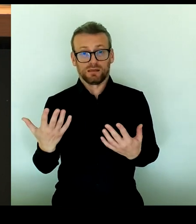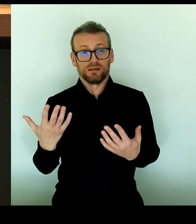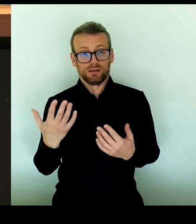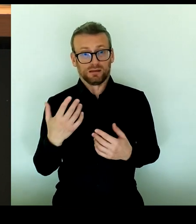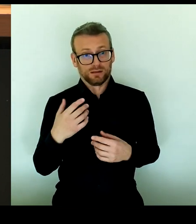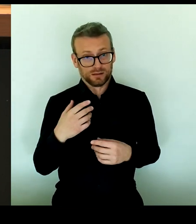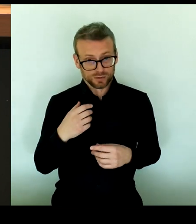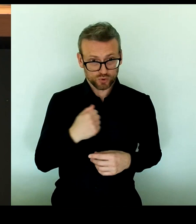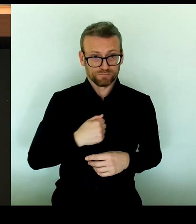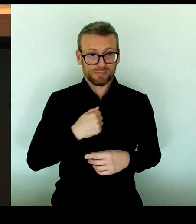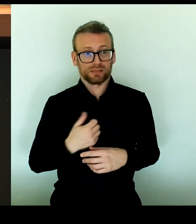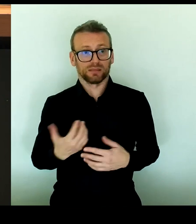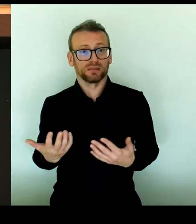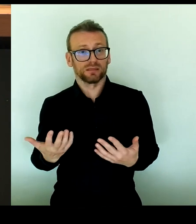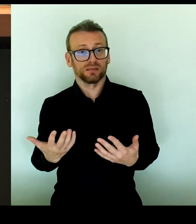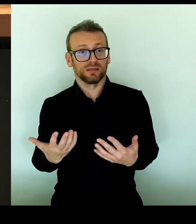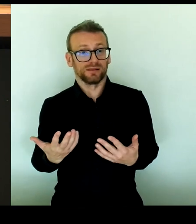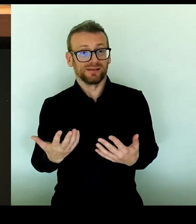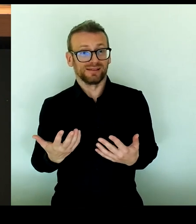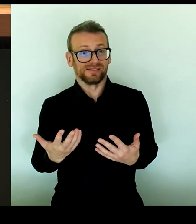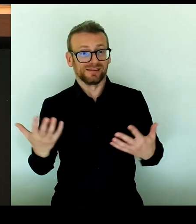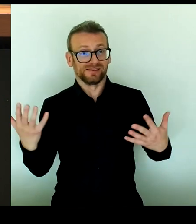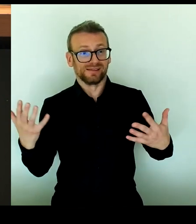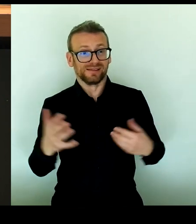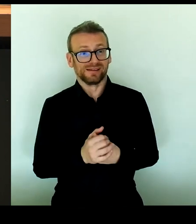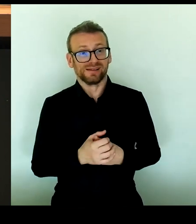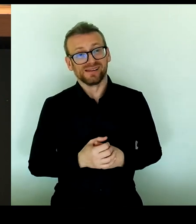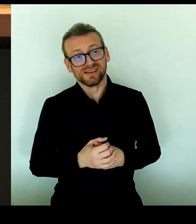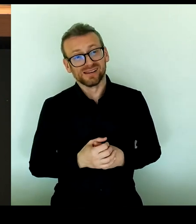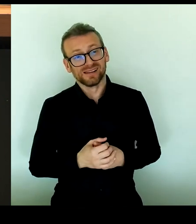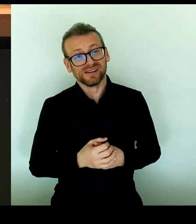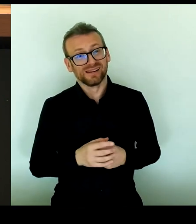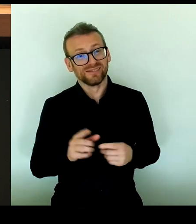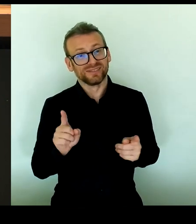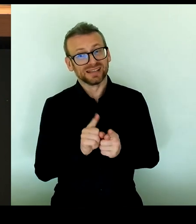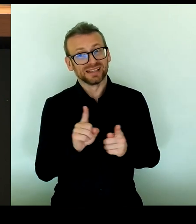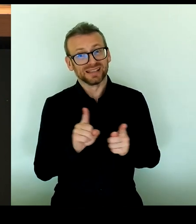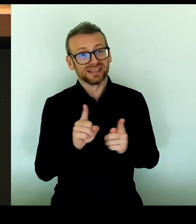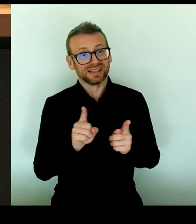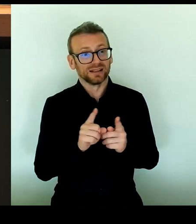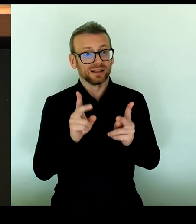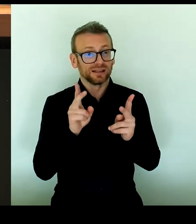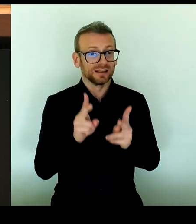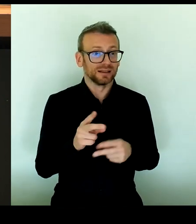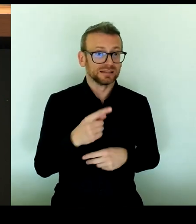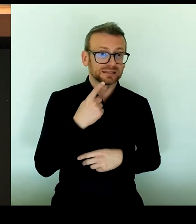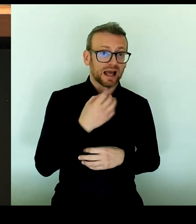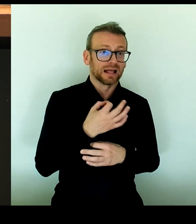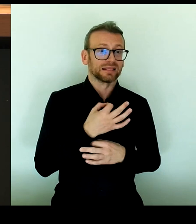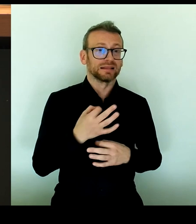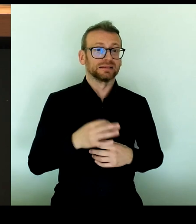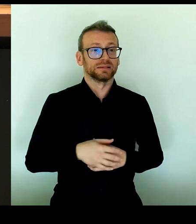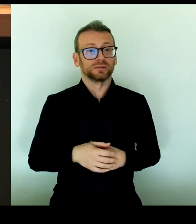Dieses hat keinerlei Inhalt, weder politisch noch verwaltungstechnisch noch irgendetwas. (Beifall)